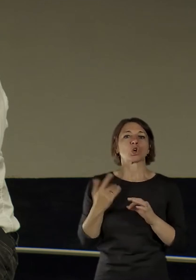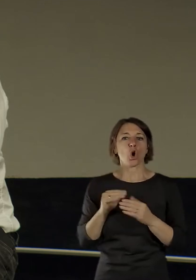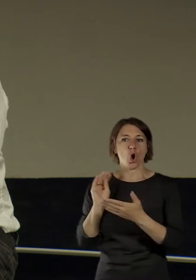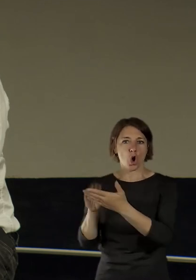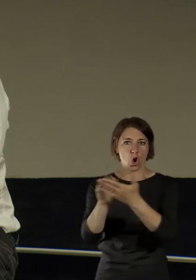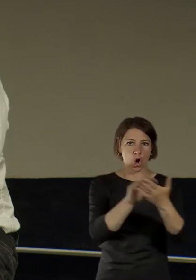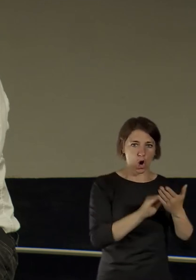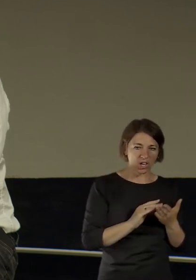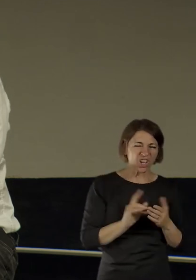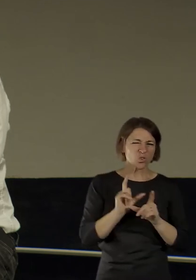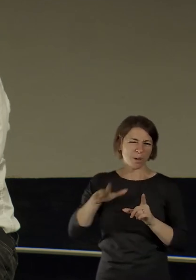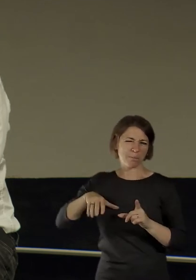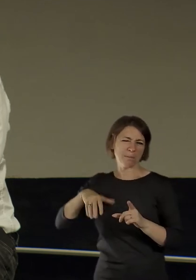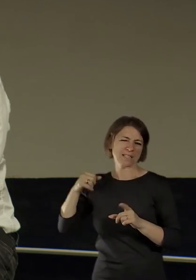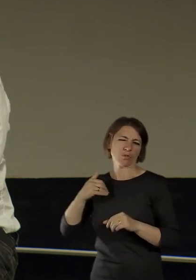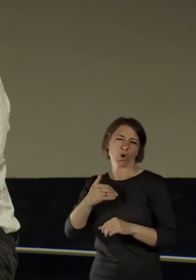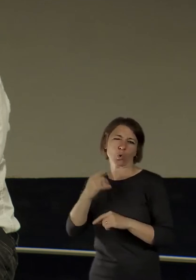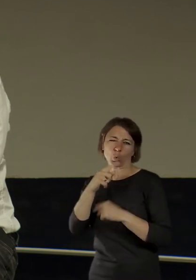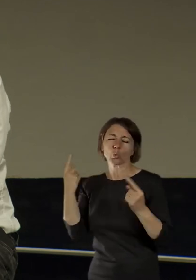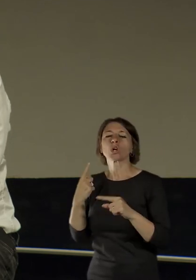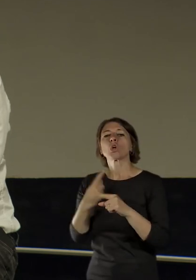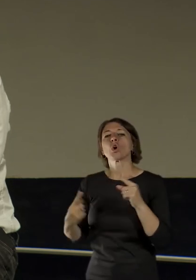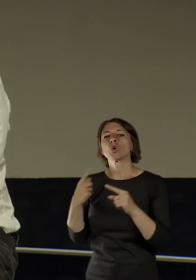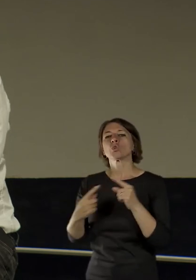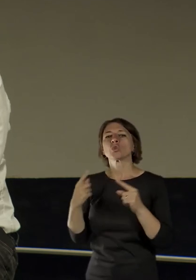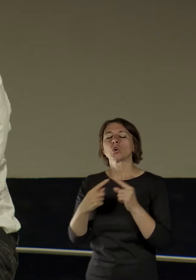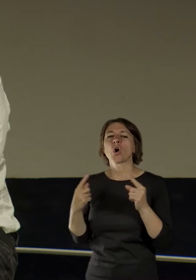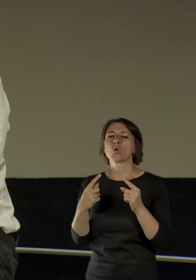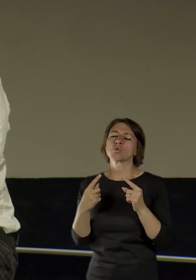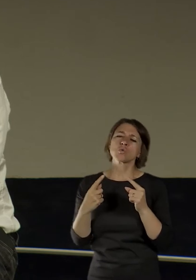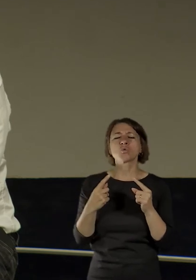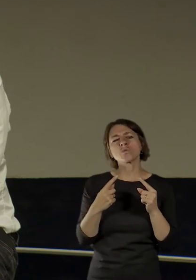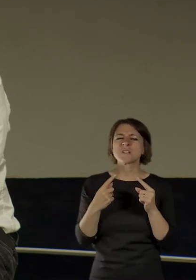mělo pochybnosti, že ta výšková regulace je dobrá. A v určité chvíli pochopili,